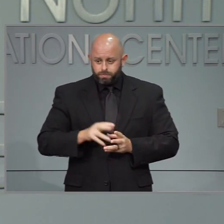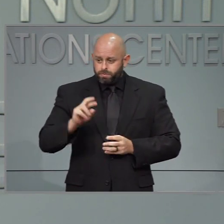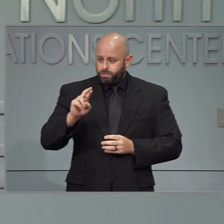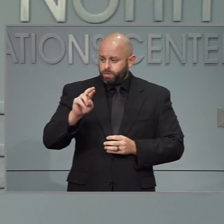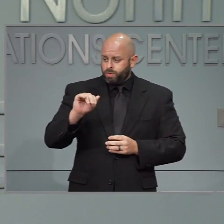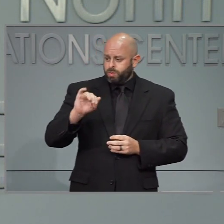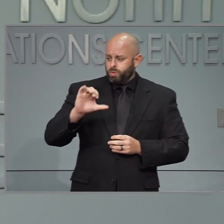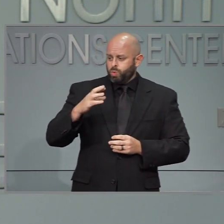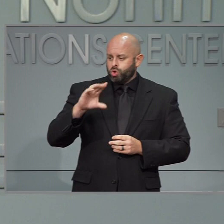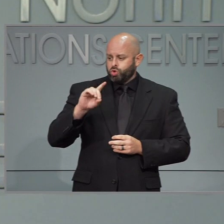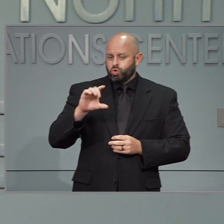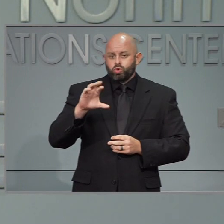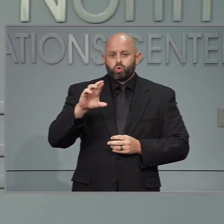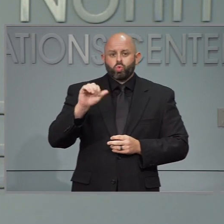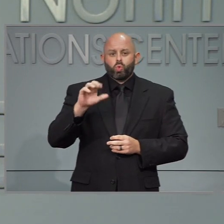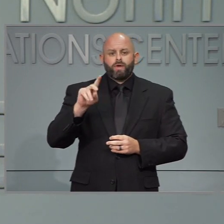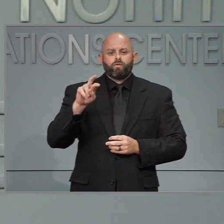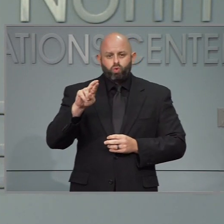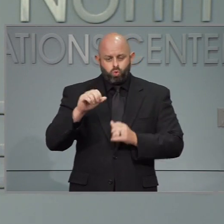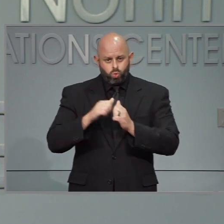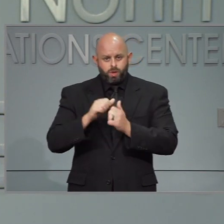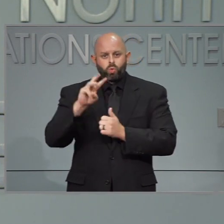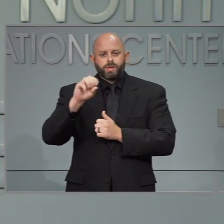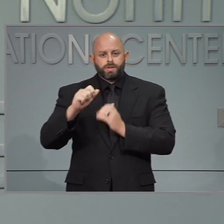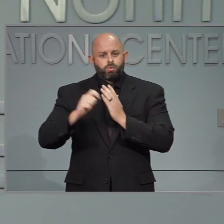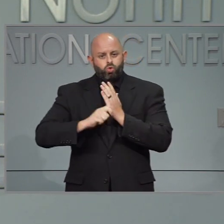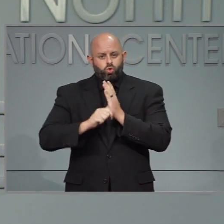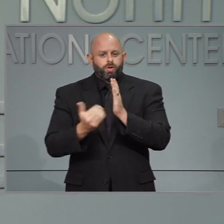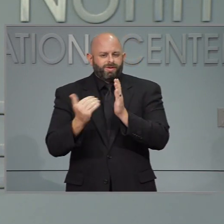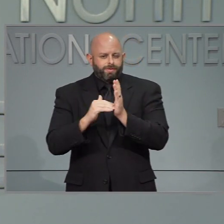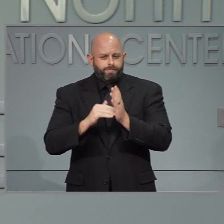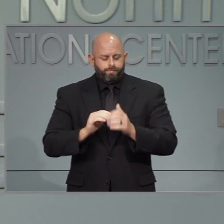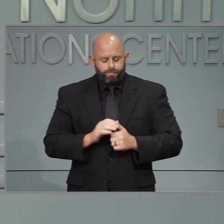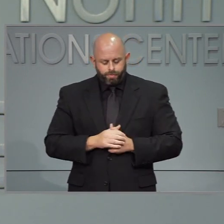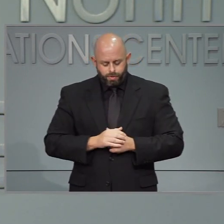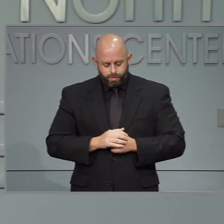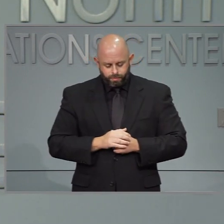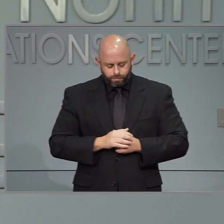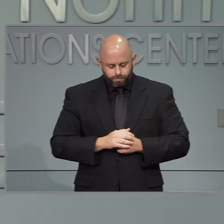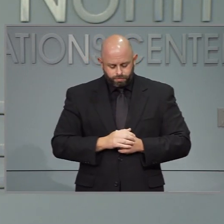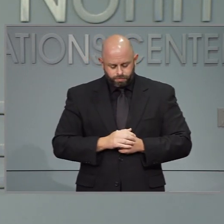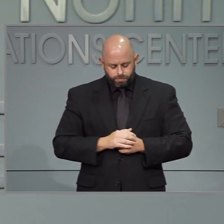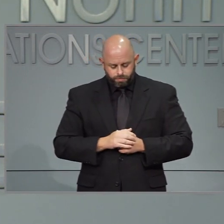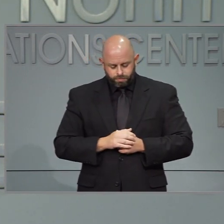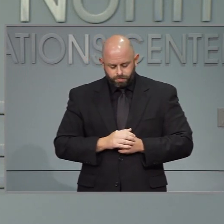Seguimientos Richard veinte de Queens. Tensa y lanchas no sí.